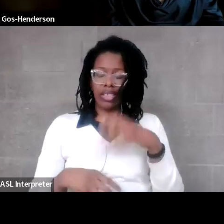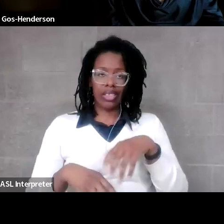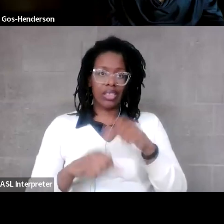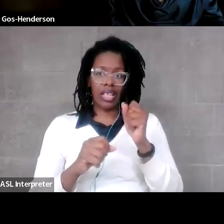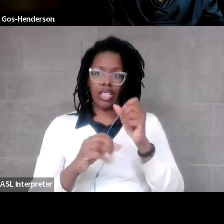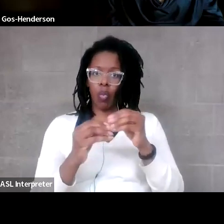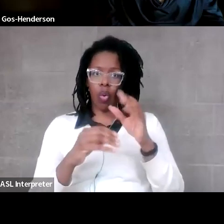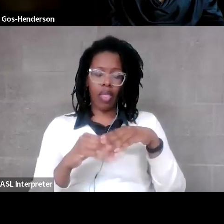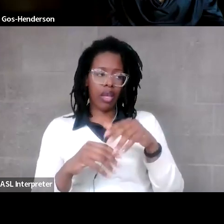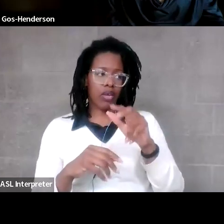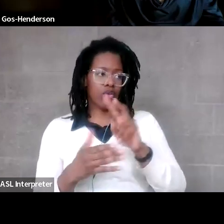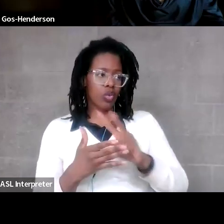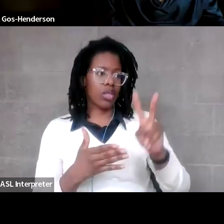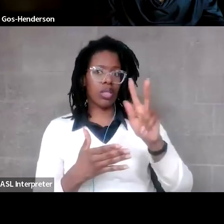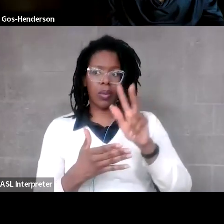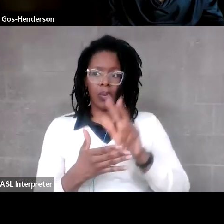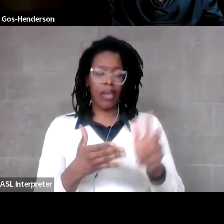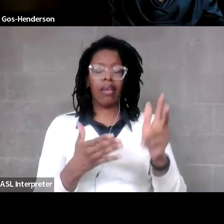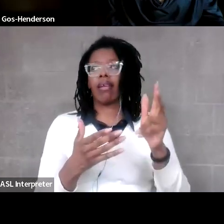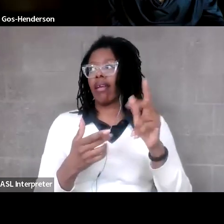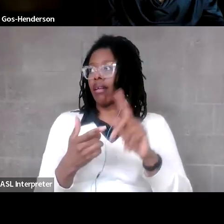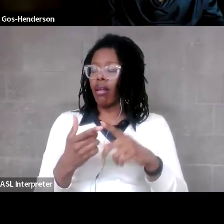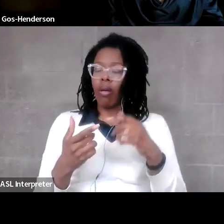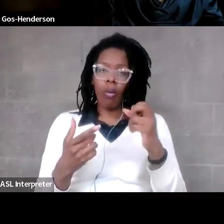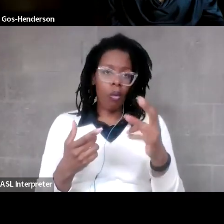o tres semanas. ¿Necesito hacer otro...